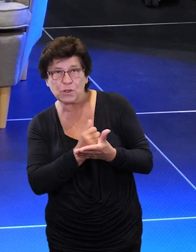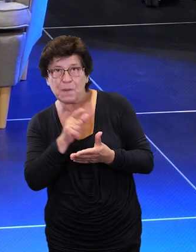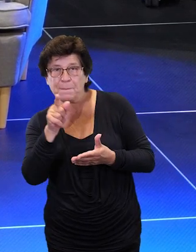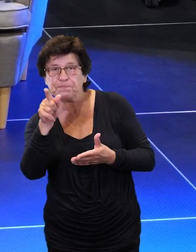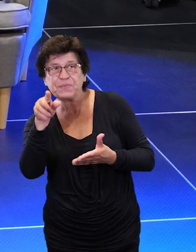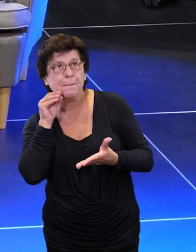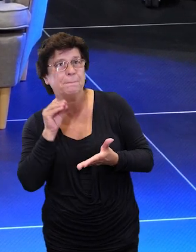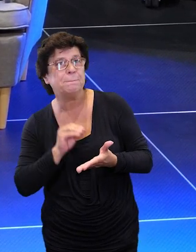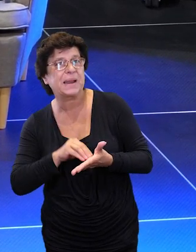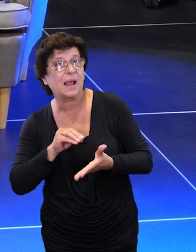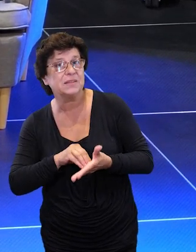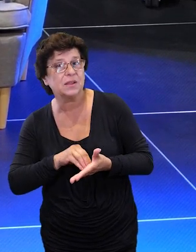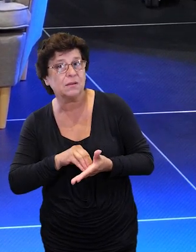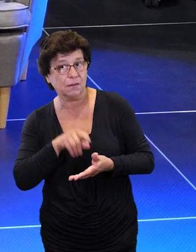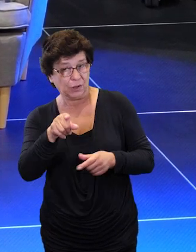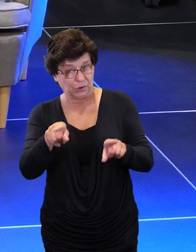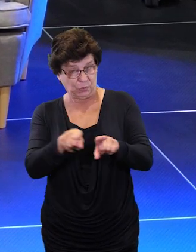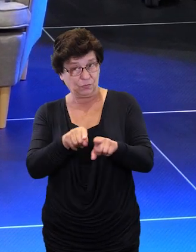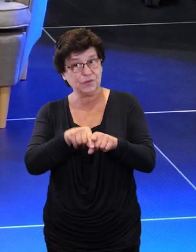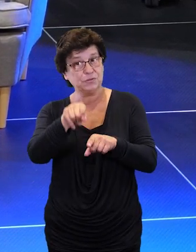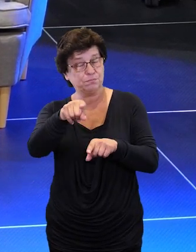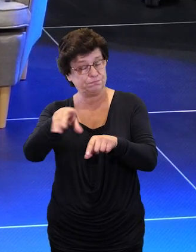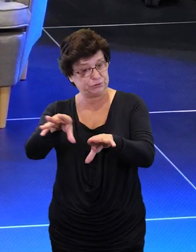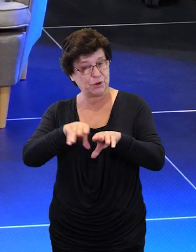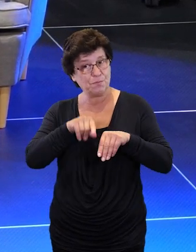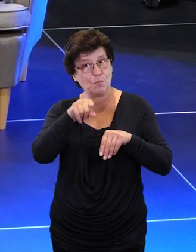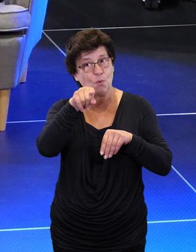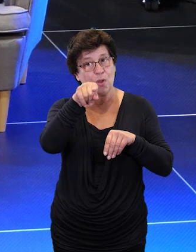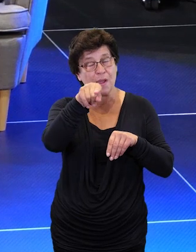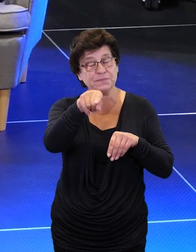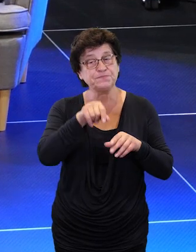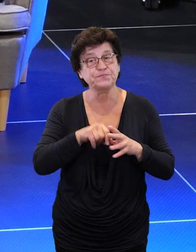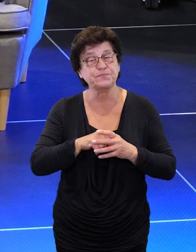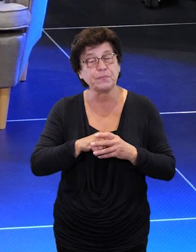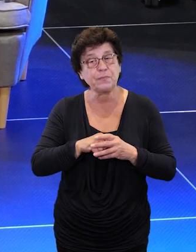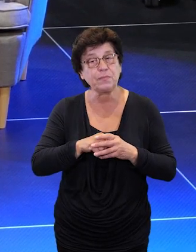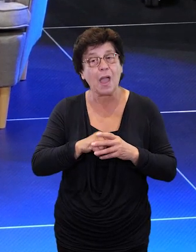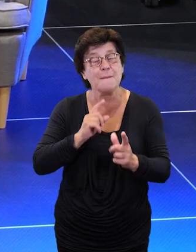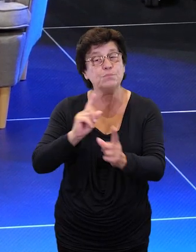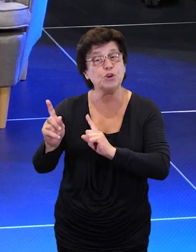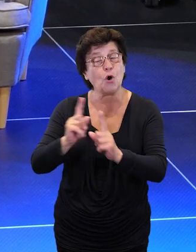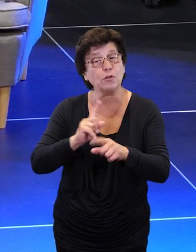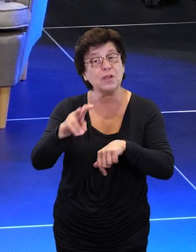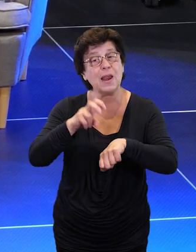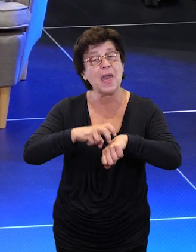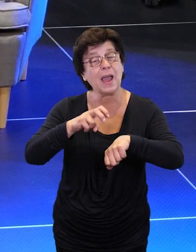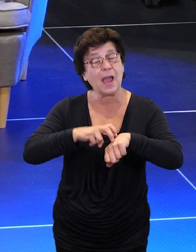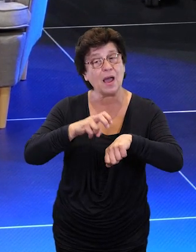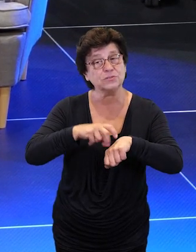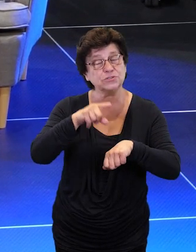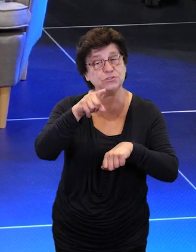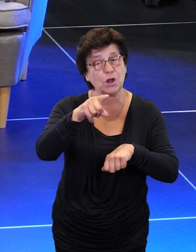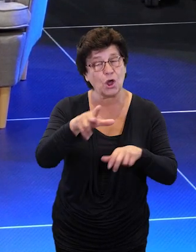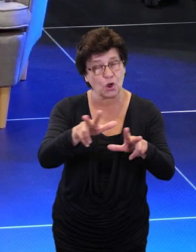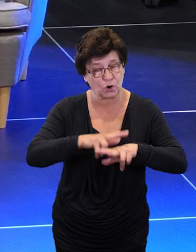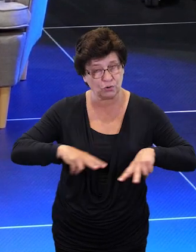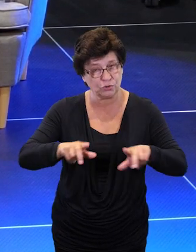jako lekarz rodzinny, tak? - Tak. I proszę mi powiedzieć, jak te relacje, które mamy okazję oglądać,